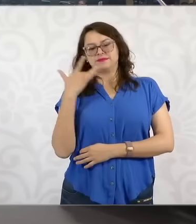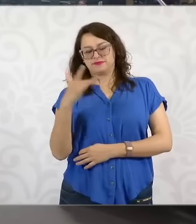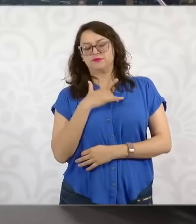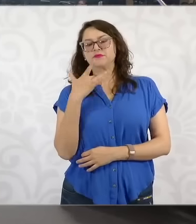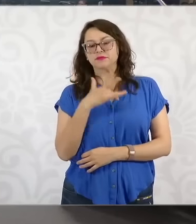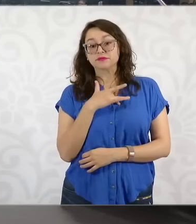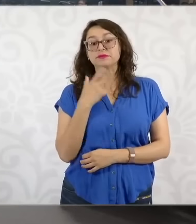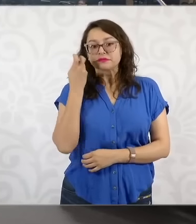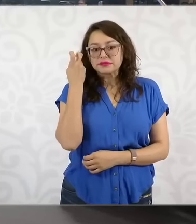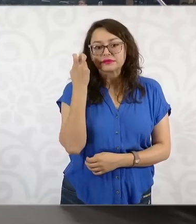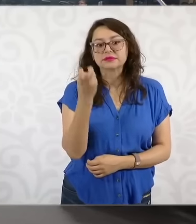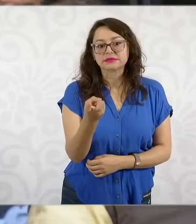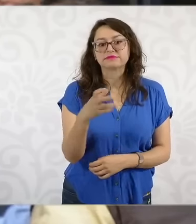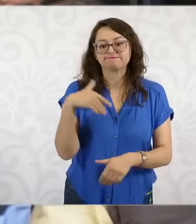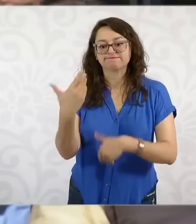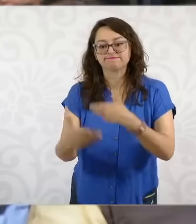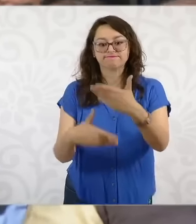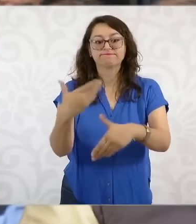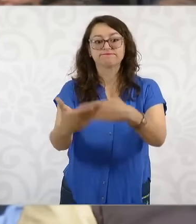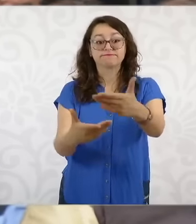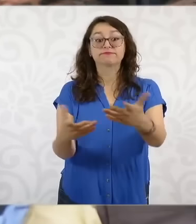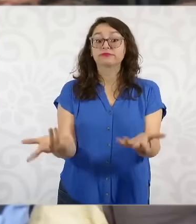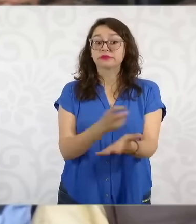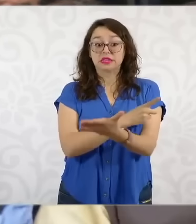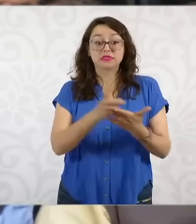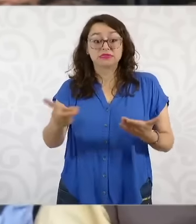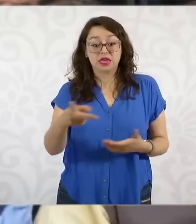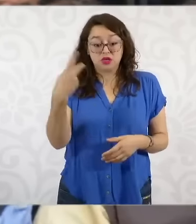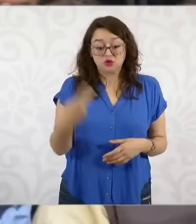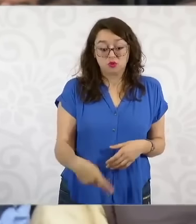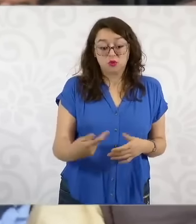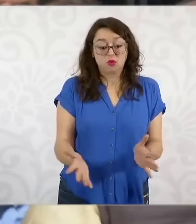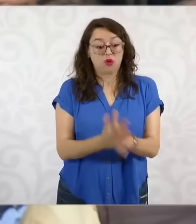que afectaría pues en sus términos un derecho humano que es nuestro derecho a la democracia y